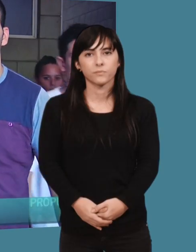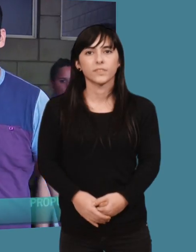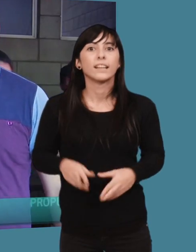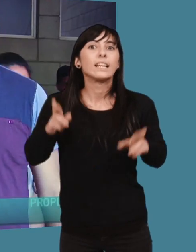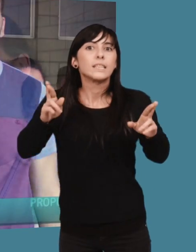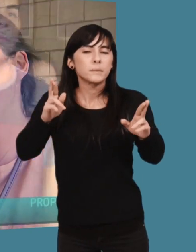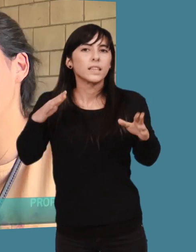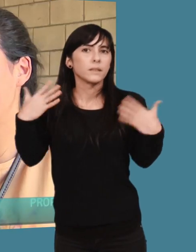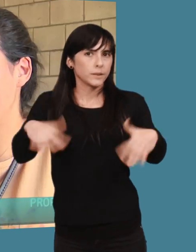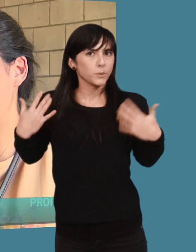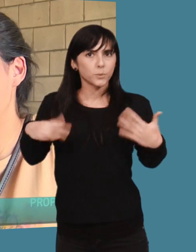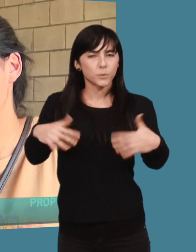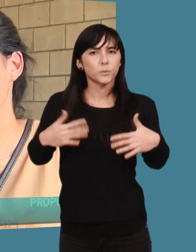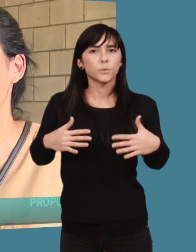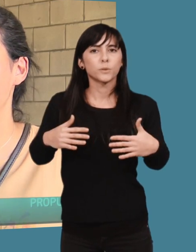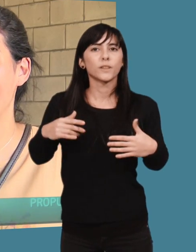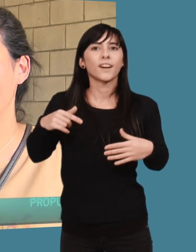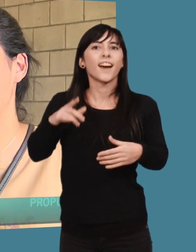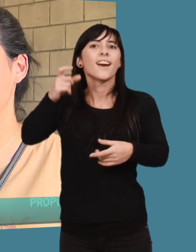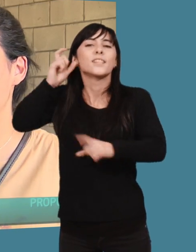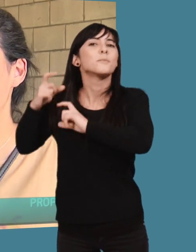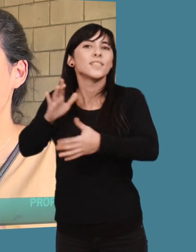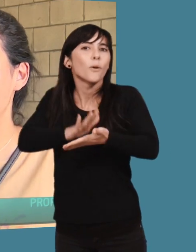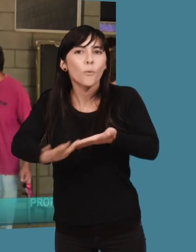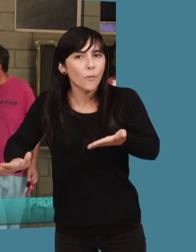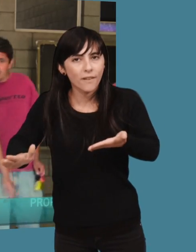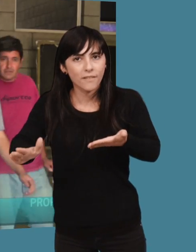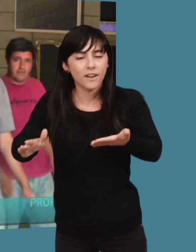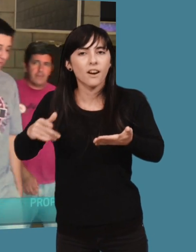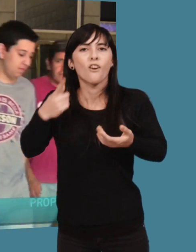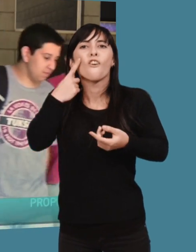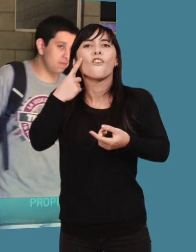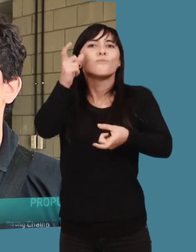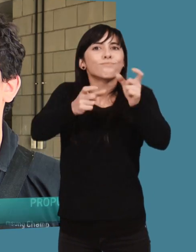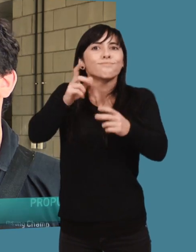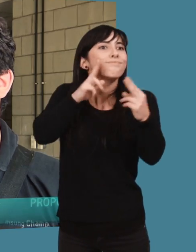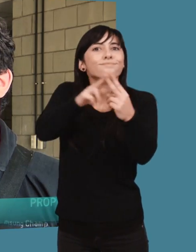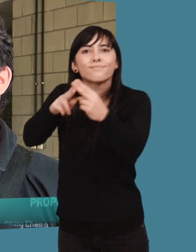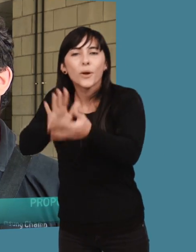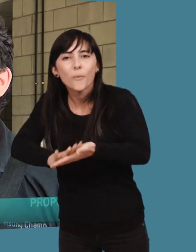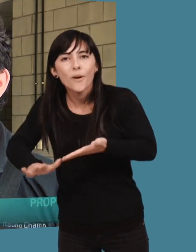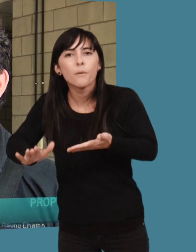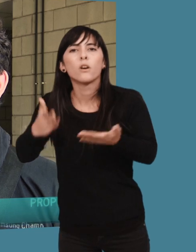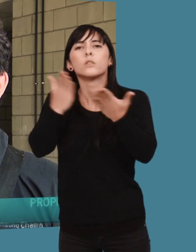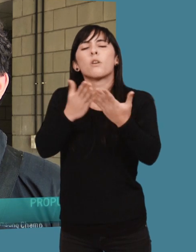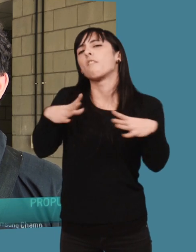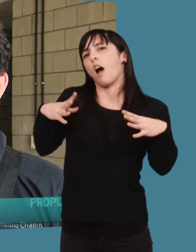Expectativas hay "en pila", porque es toda una experiencia nueva Primero conocer gente nueva. Estudiar, no ser vagos, obvio, pero